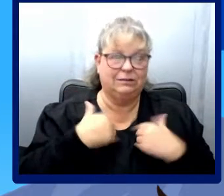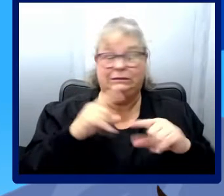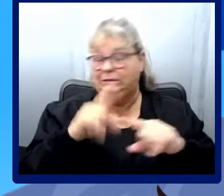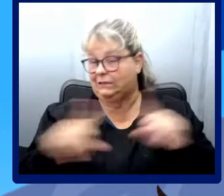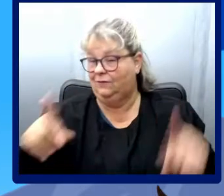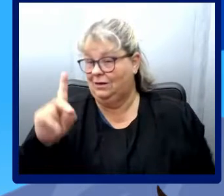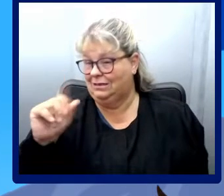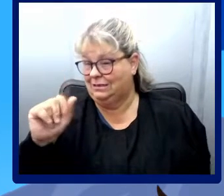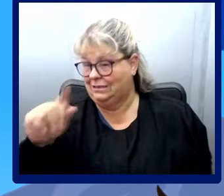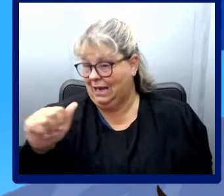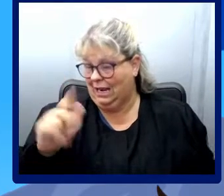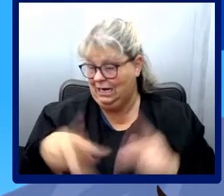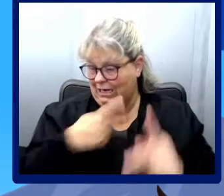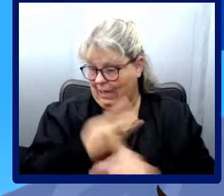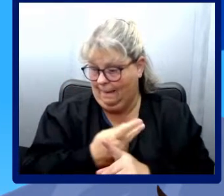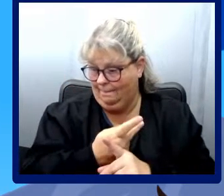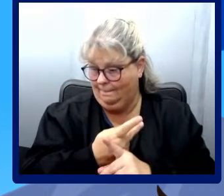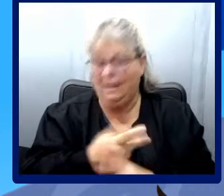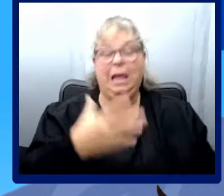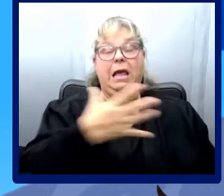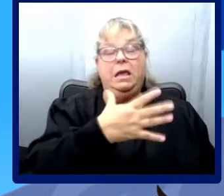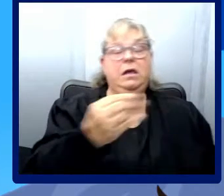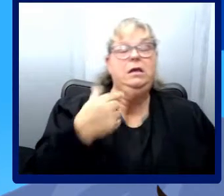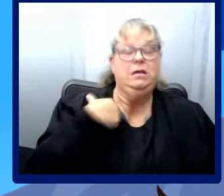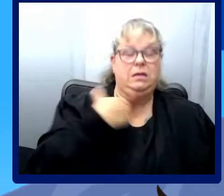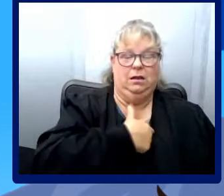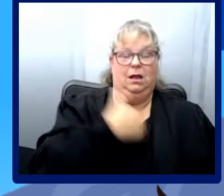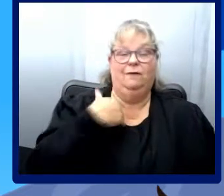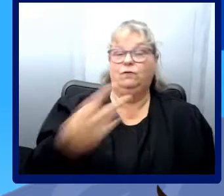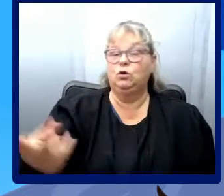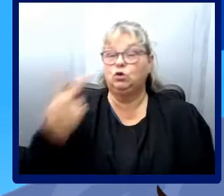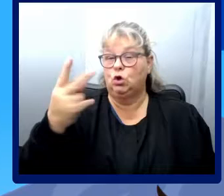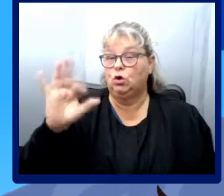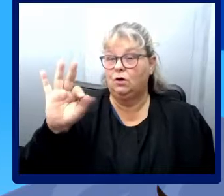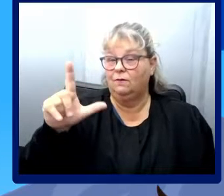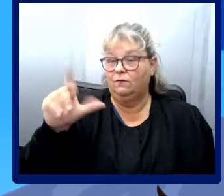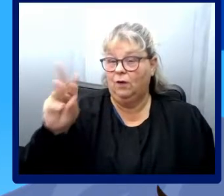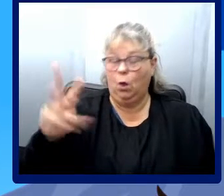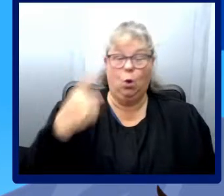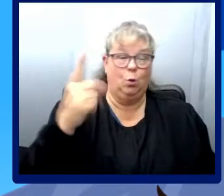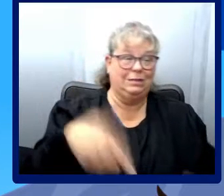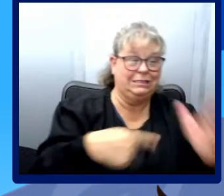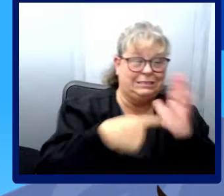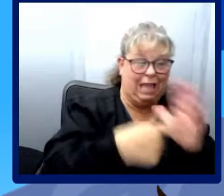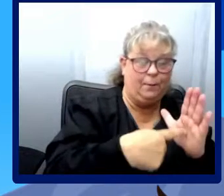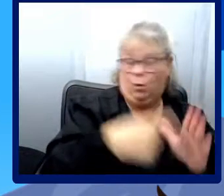destinatarios remotos de errores. Y tenemos dos flujos, uno es un flujo de muestra para depurar, para que de hecho puedan ver